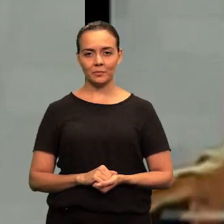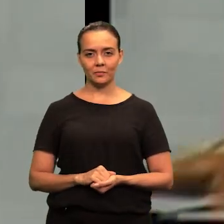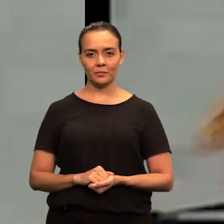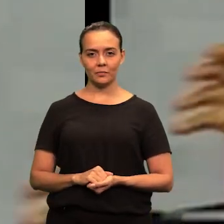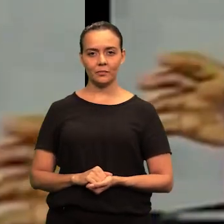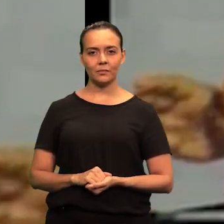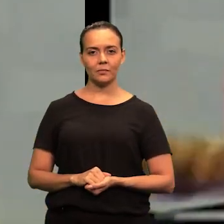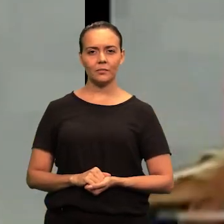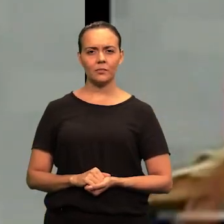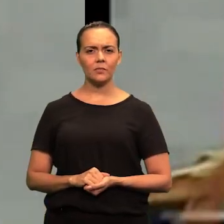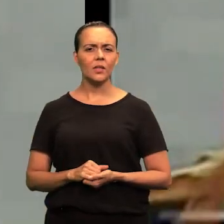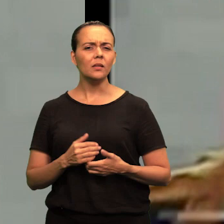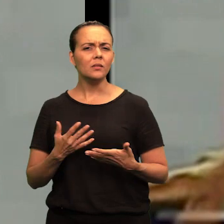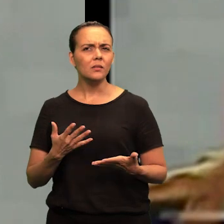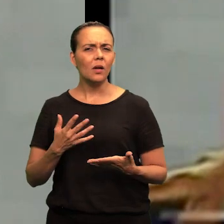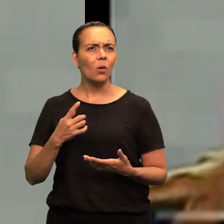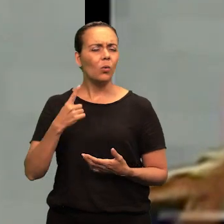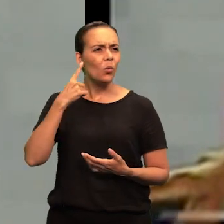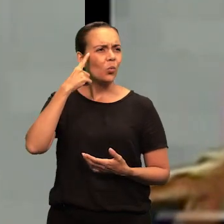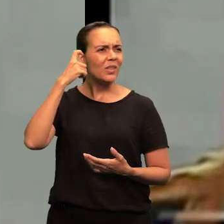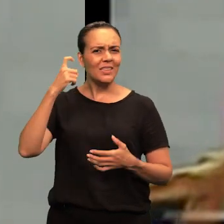[Joel Rufino dos Santos] Eu não creio que haja ideias universais.